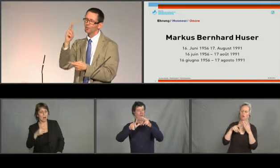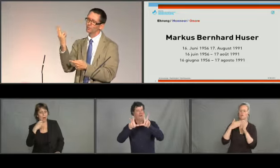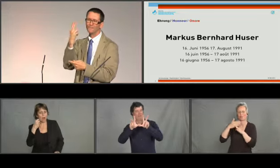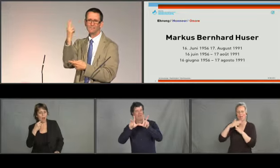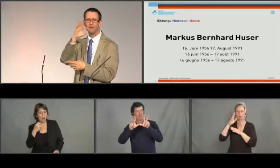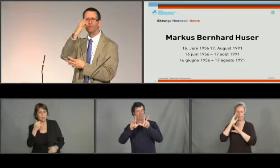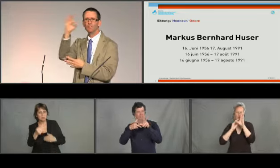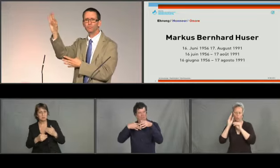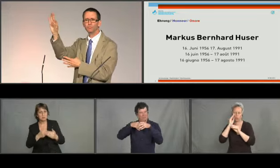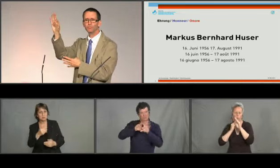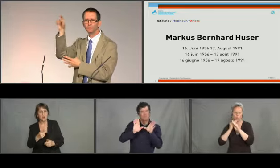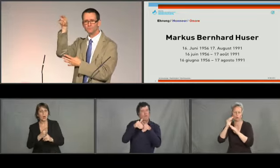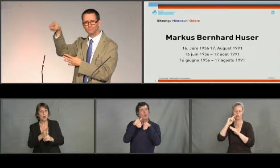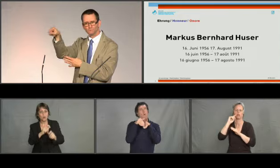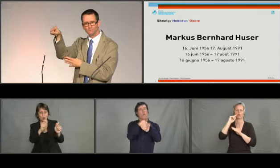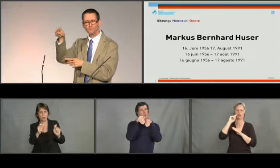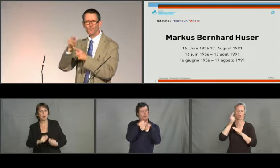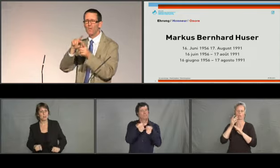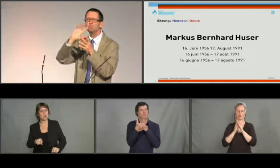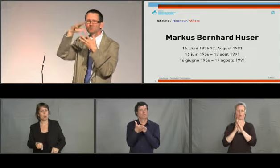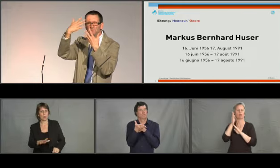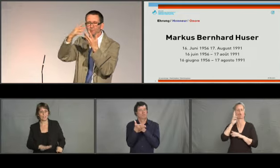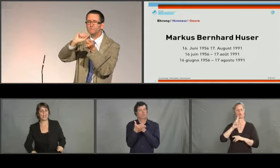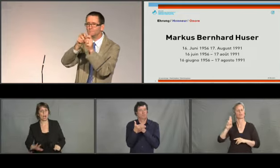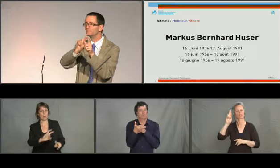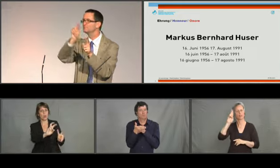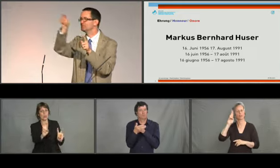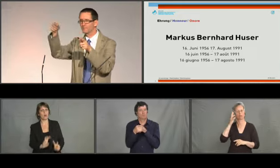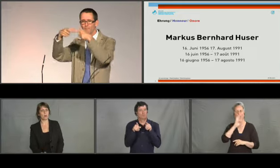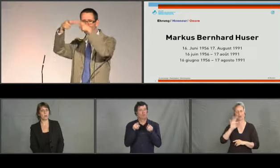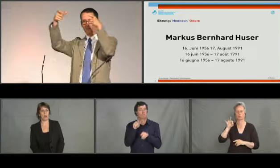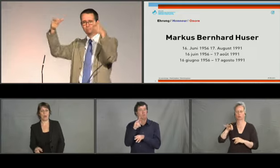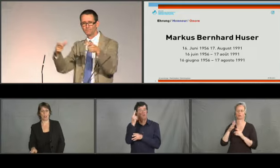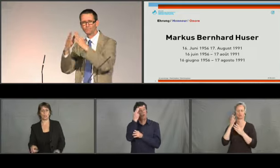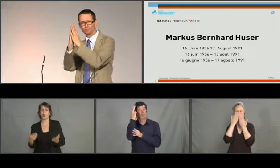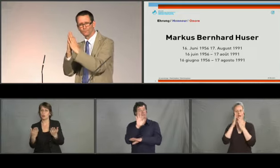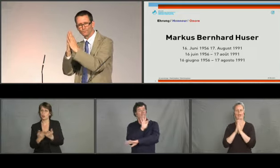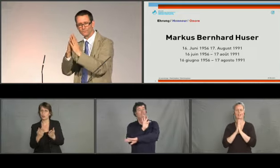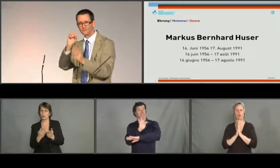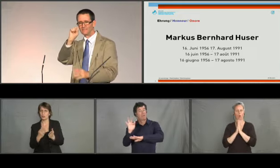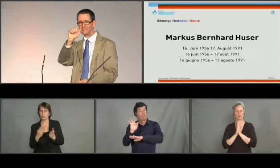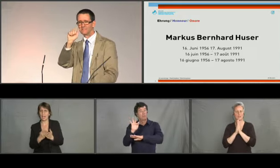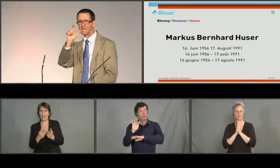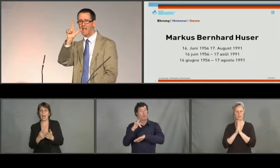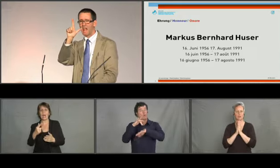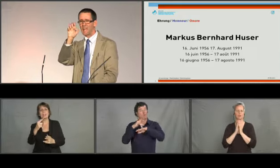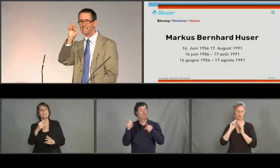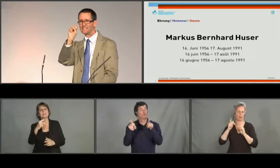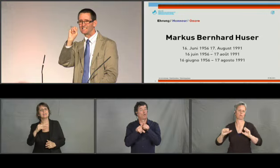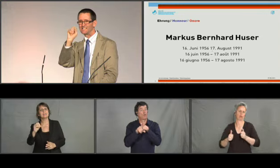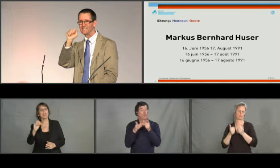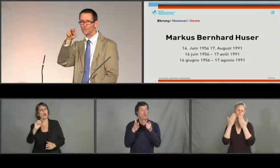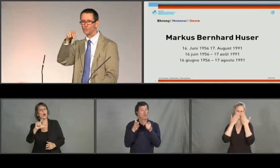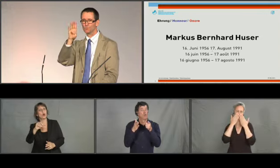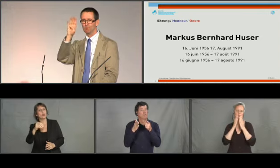Zudem studierte er auch an der Universität Fribourg Theologie. Er hat da noch ein Studium angefangen am